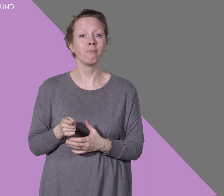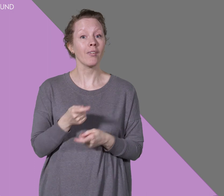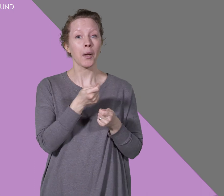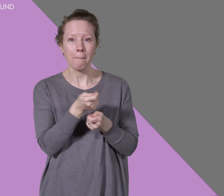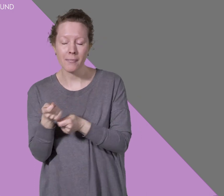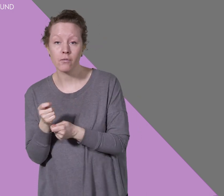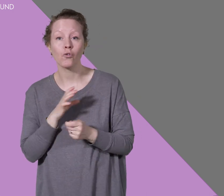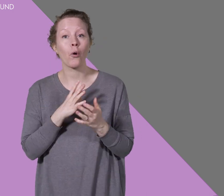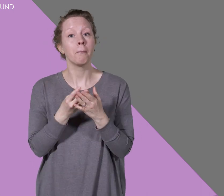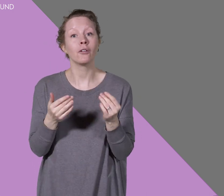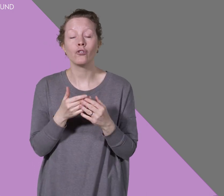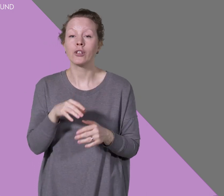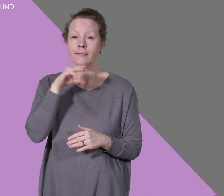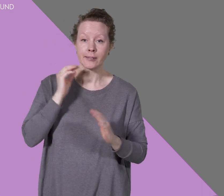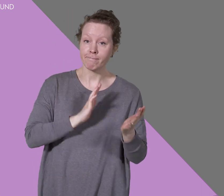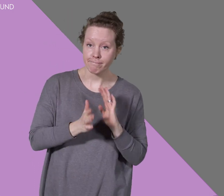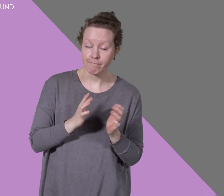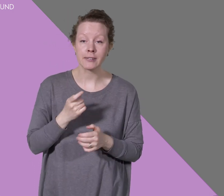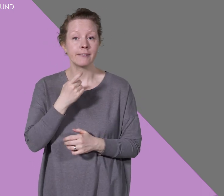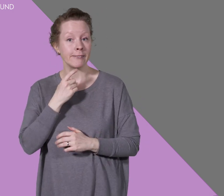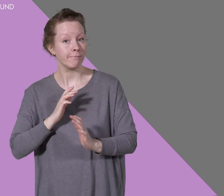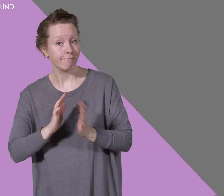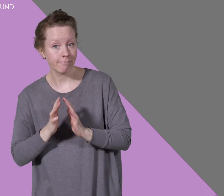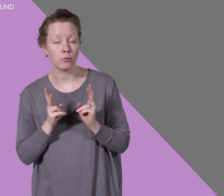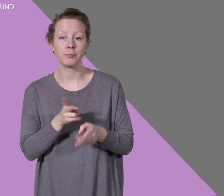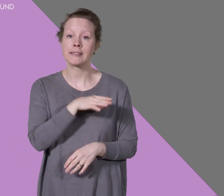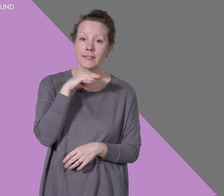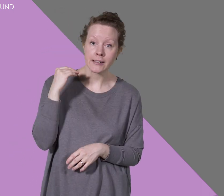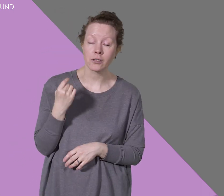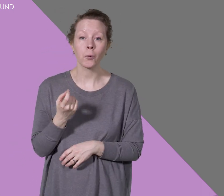Material på finskt och finlandssvenskt teckenspråk samt finska och svenska -